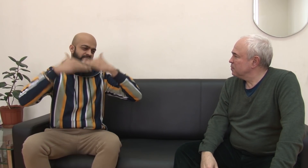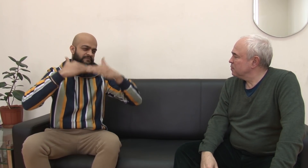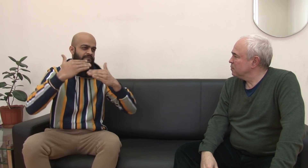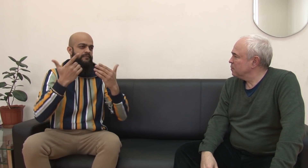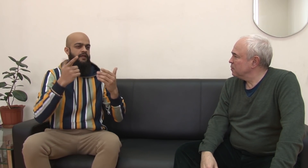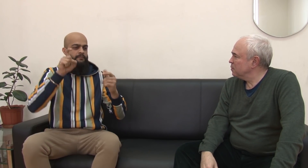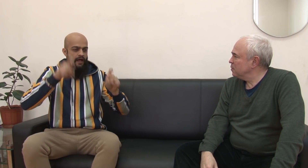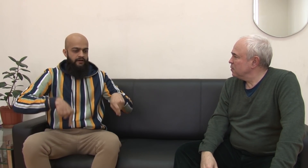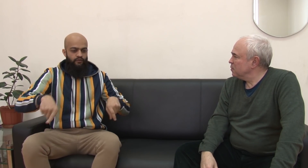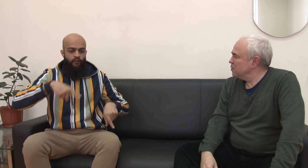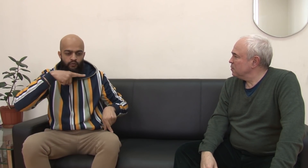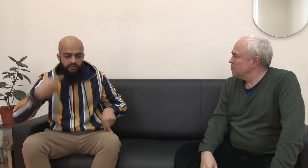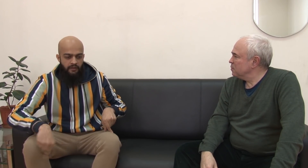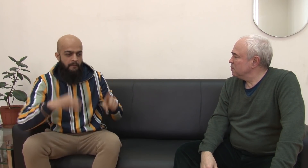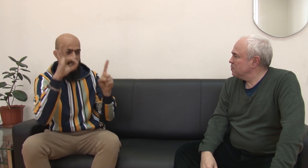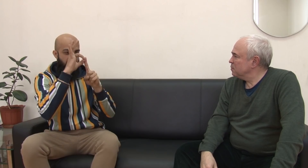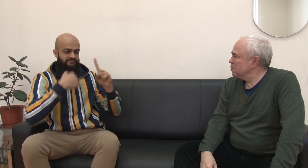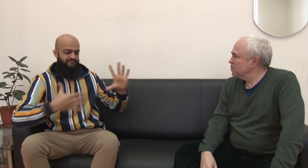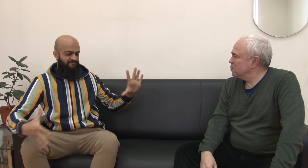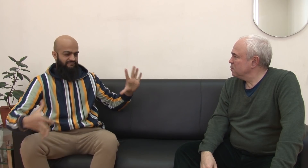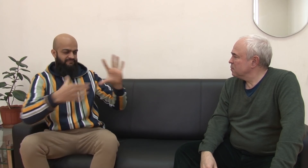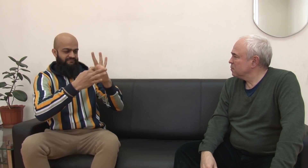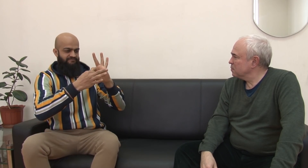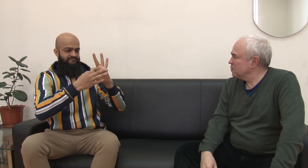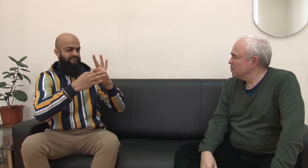связать глухих Пакистана и России